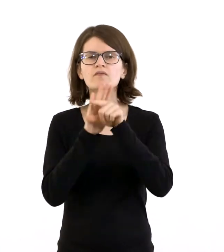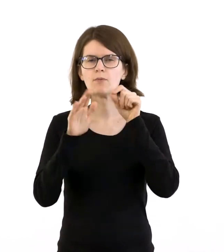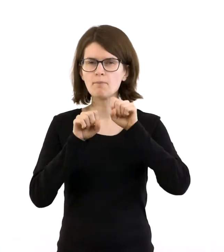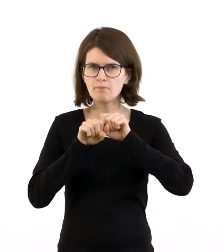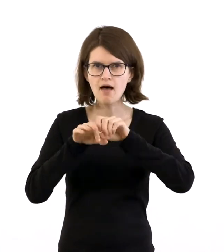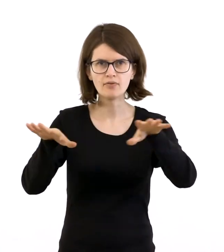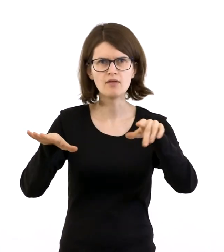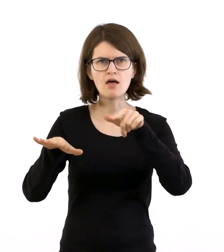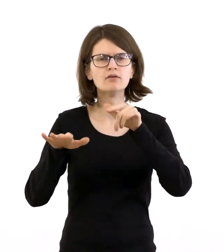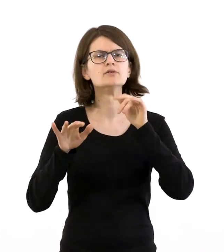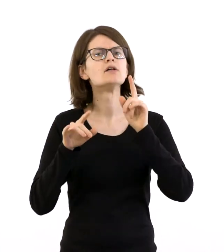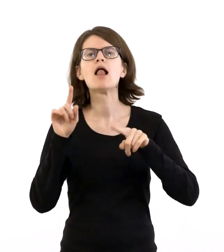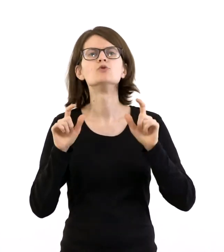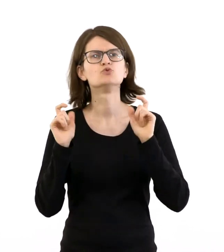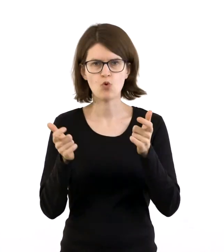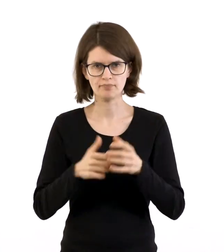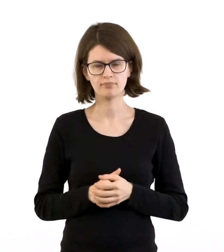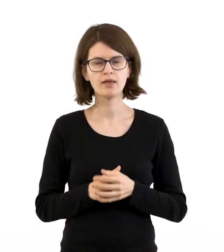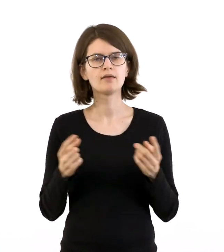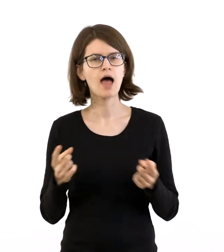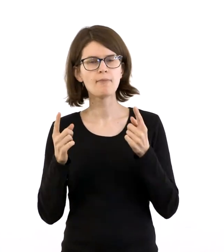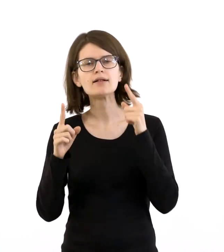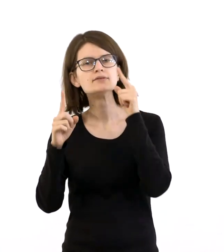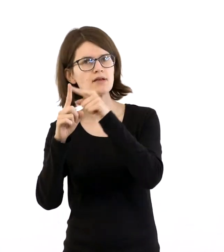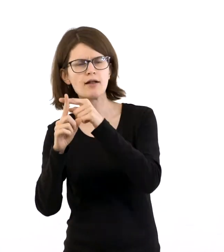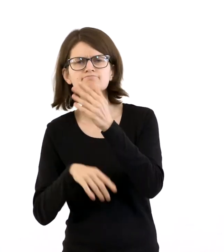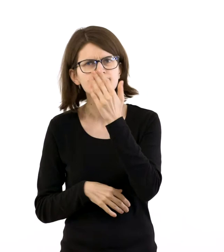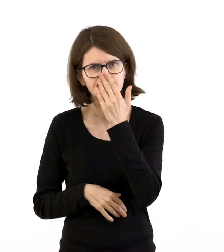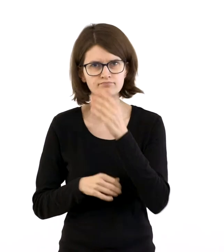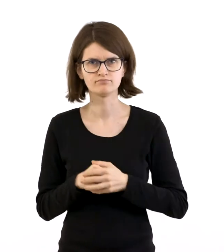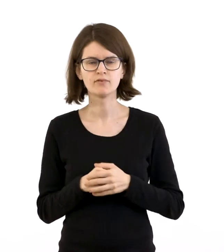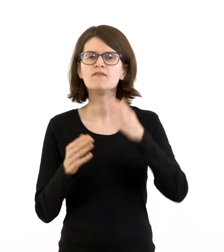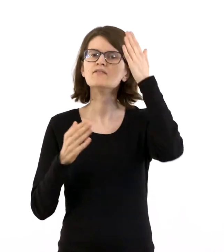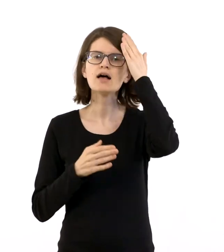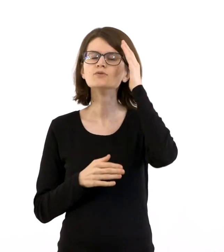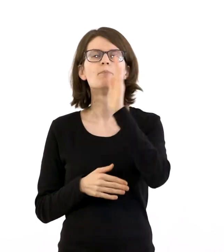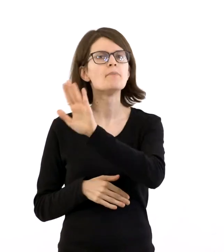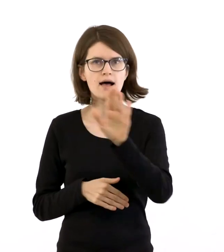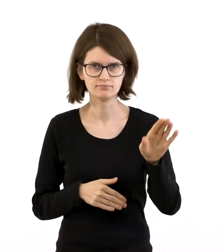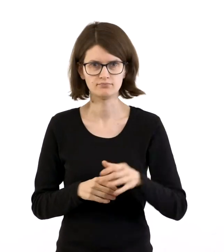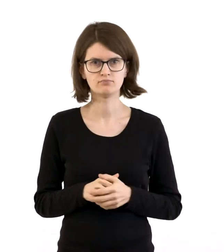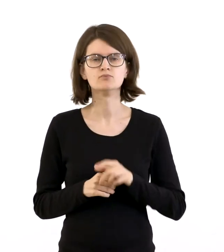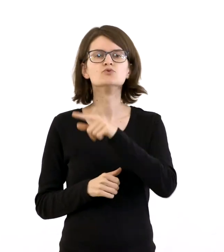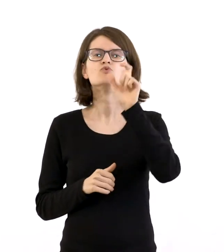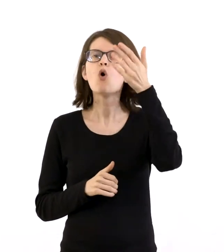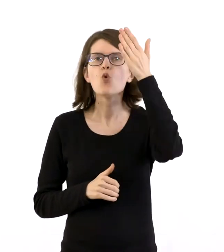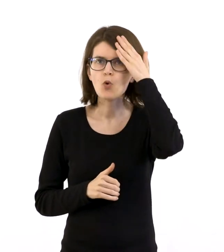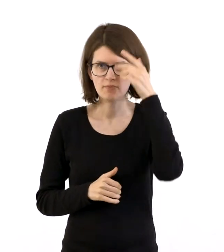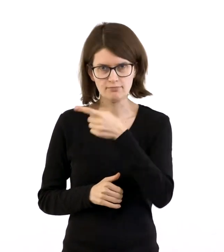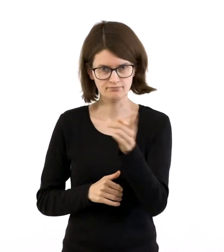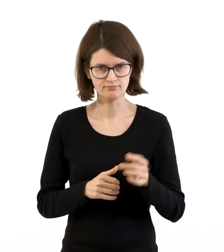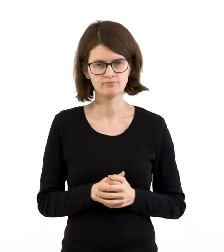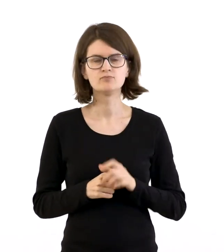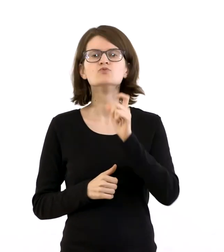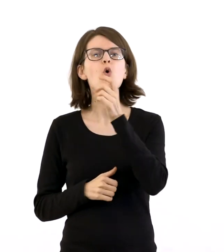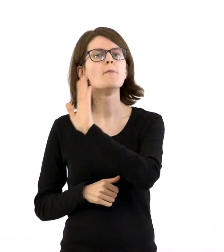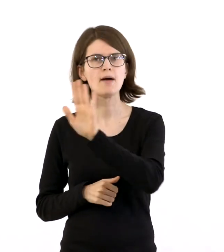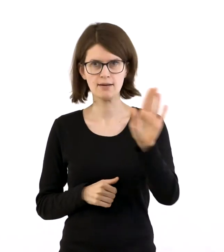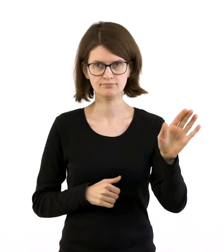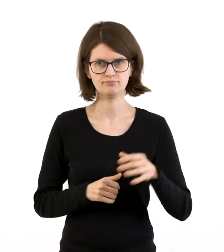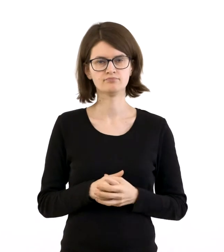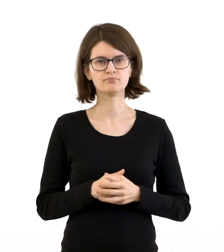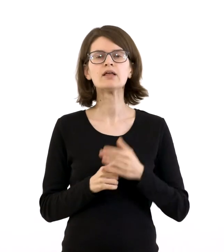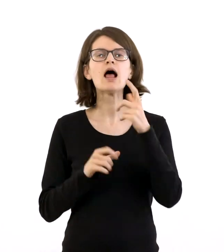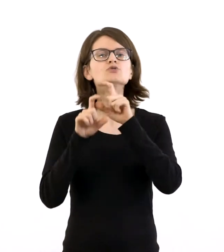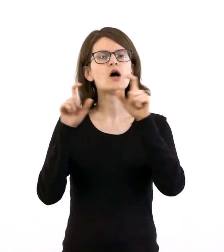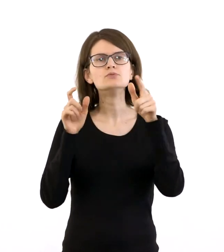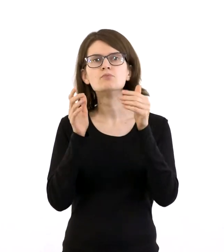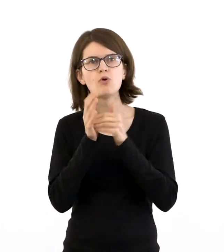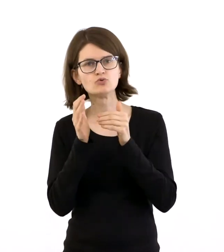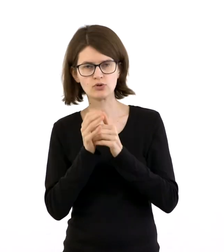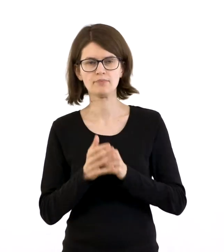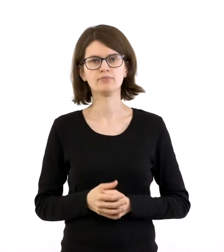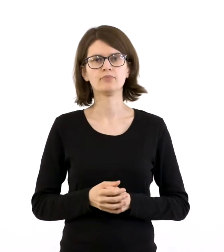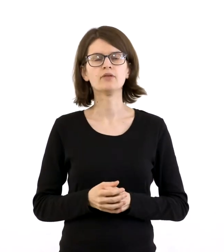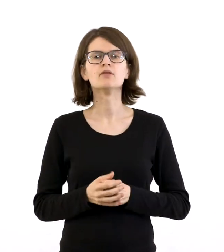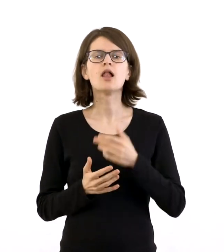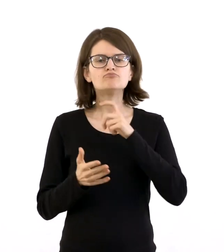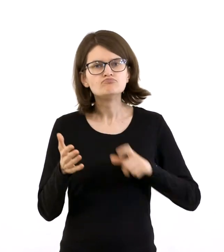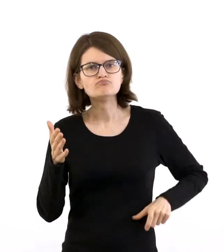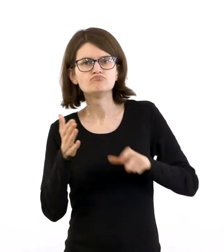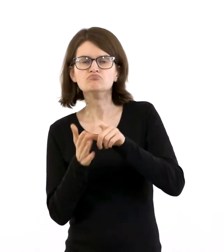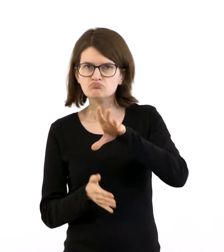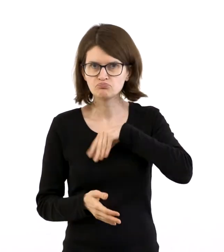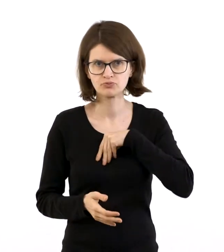Wybór medium zależy od celu kampanii, posiadanej wiedzy, umiejętności i zasobów – czasowych oraz finansowych.